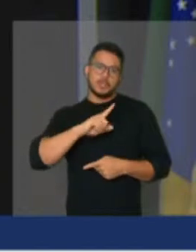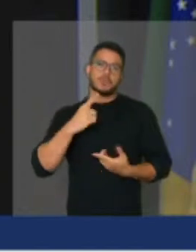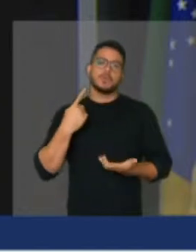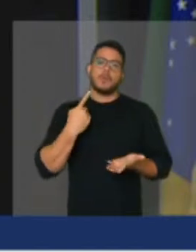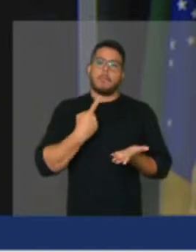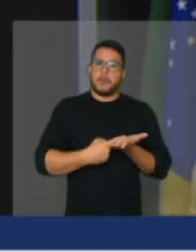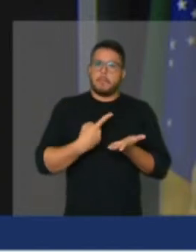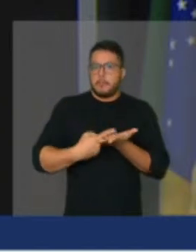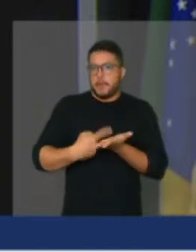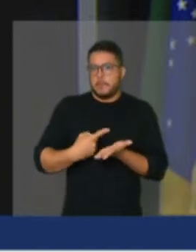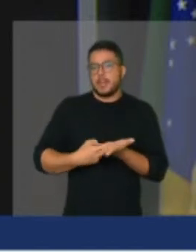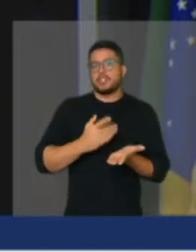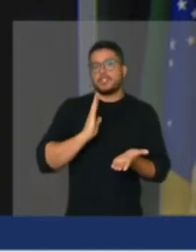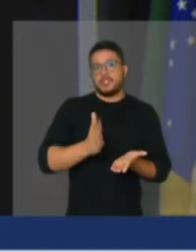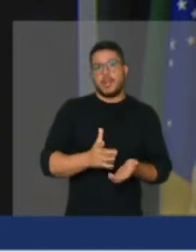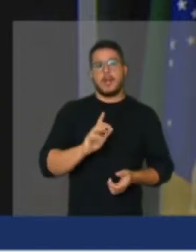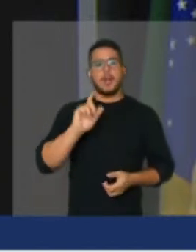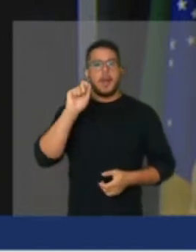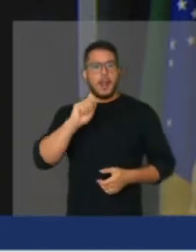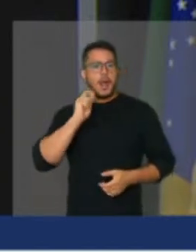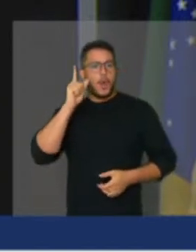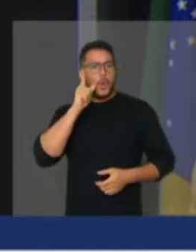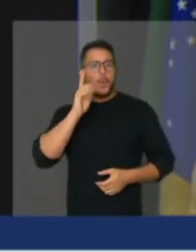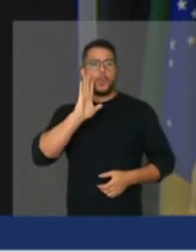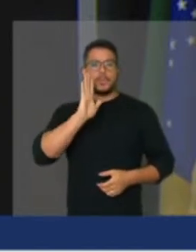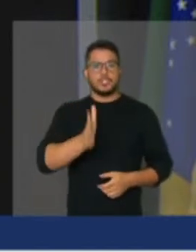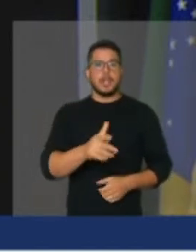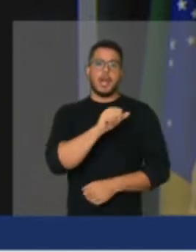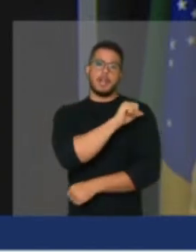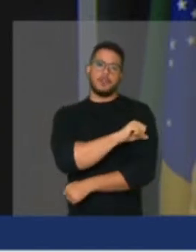RIOS. ALAGOAS JÁ FEZ ISSO, RIO DE JANEIRO JÁ FEZ ISSO A GENTE TEM ALTERNATIVAS QUE NÃO O CALOTE QUE NÃO A